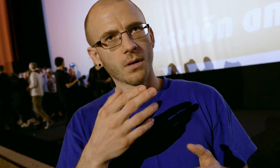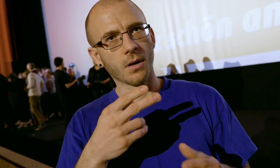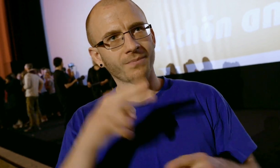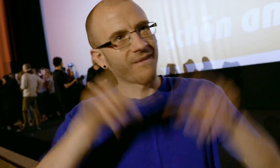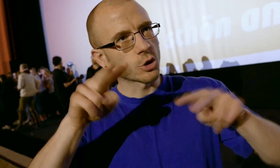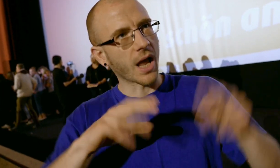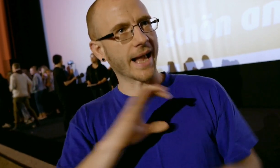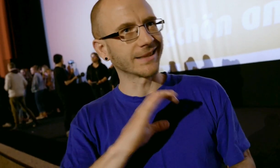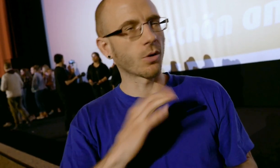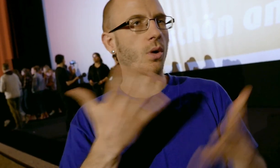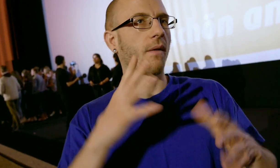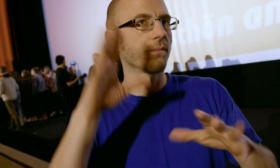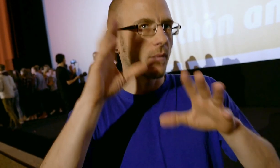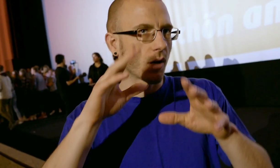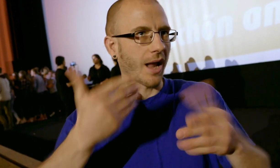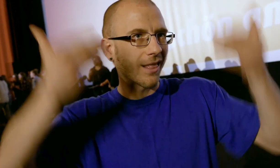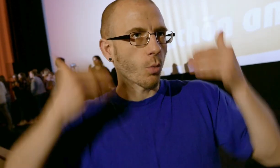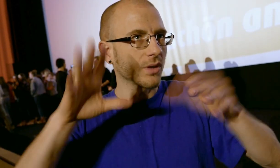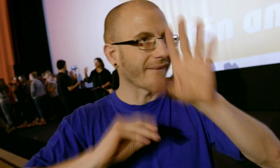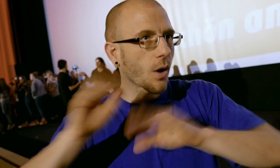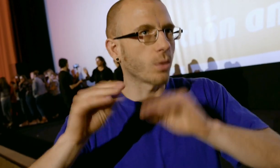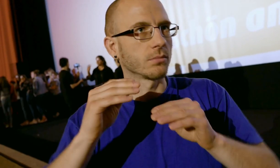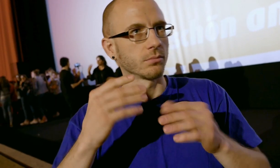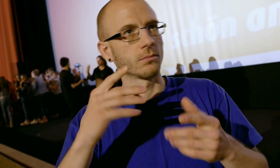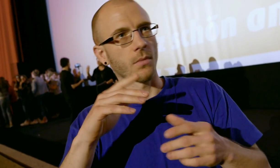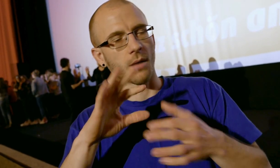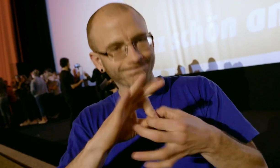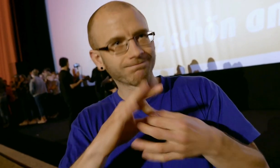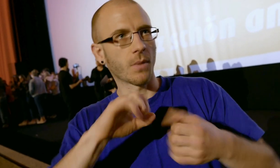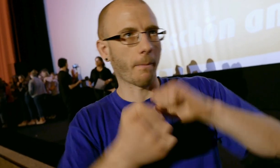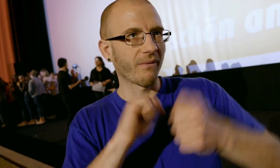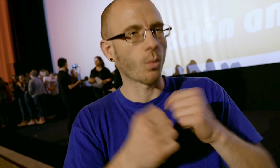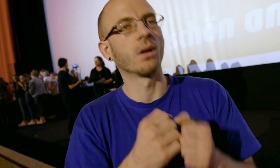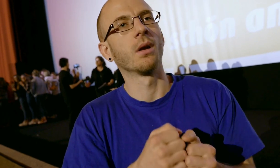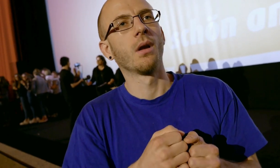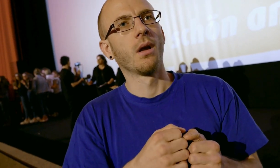Es waren auch ganz verschiedene Charaktere dabei. Hintergrunderfahrungen zu den Bewegungsabläufen waren unterschiedlich.